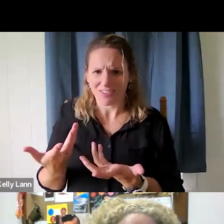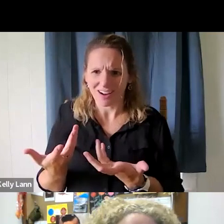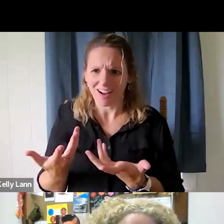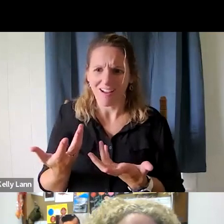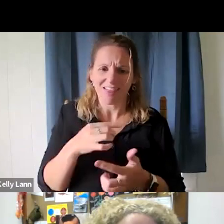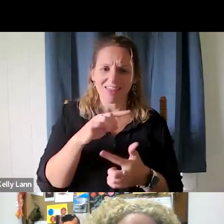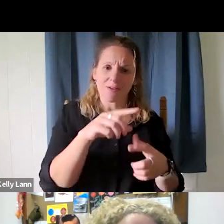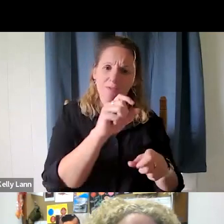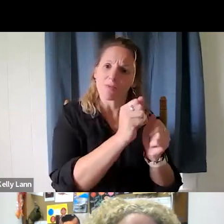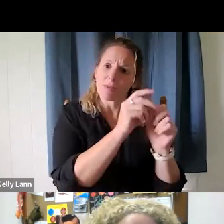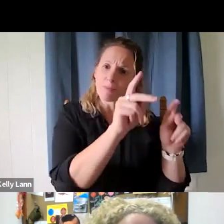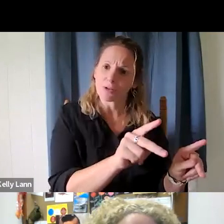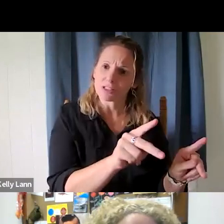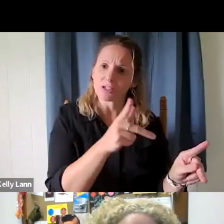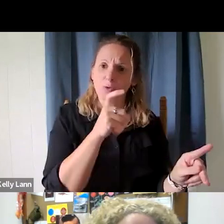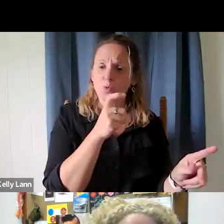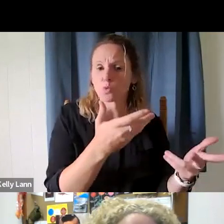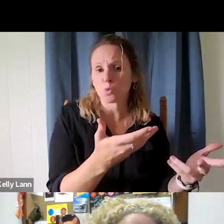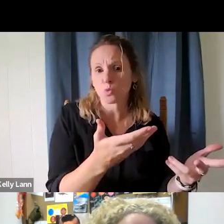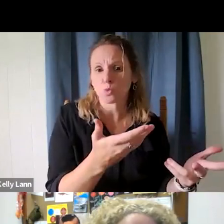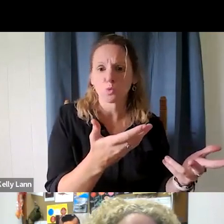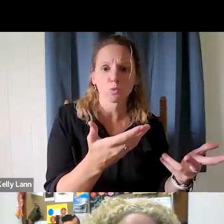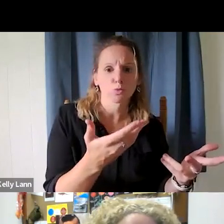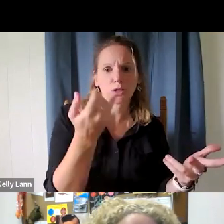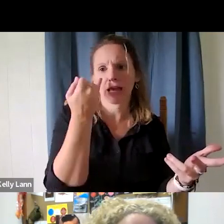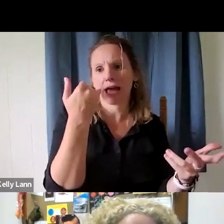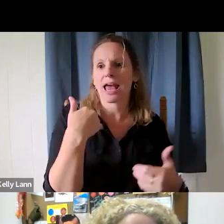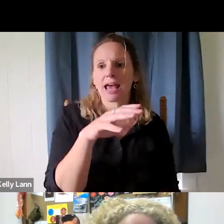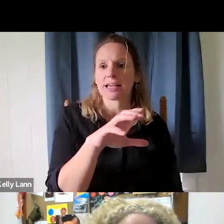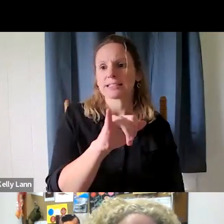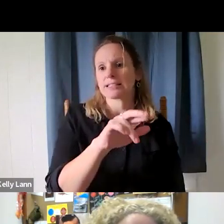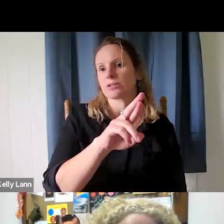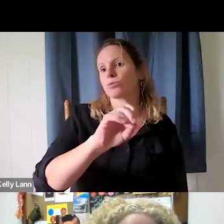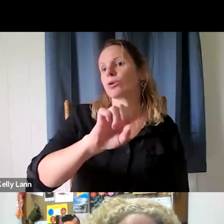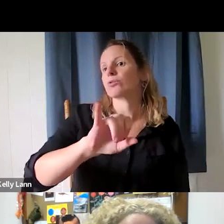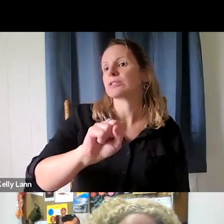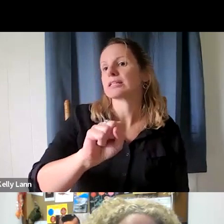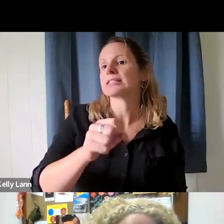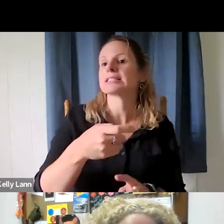con alguien que tiene cirrosis en el hígado que fue causada por su DAA?